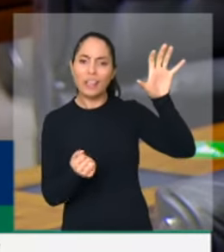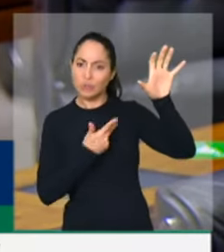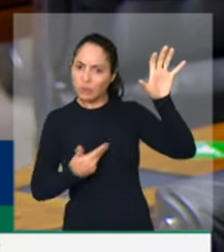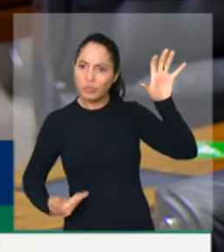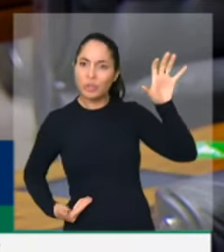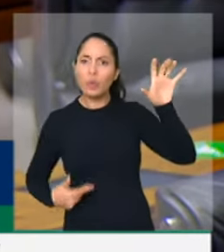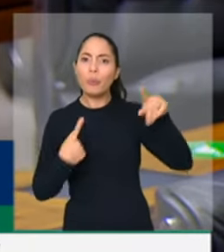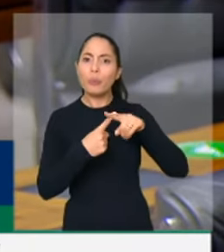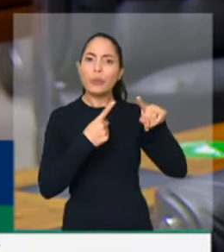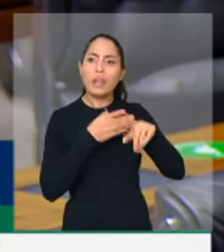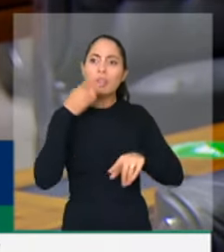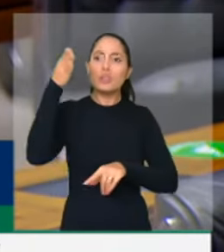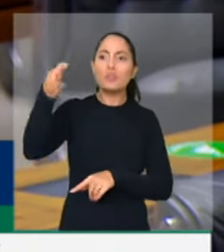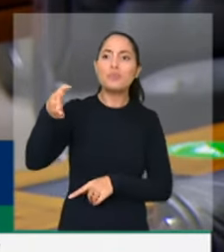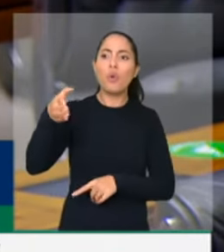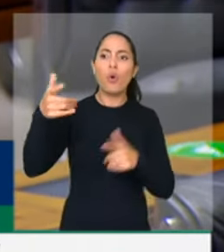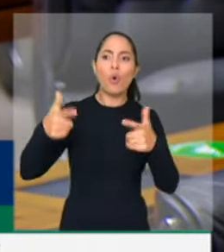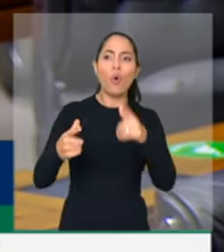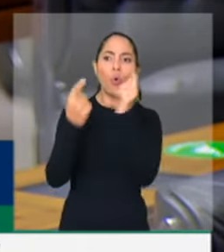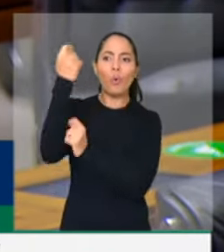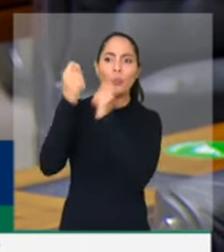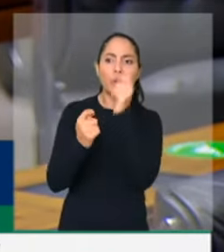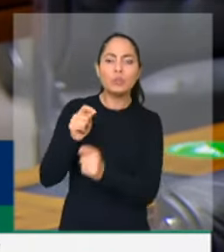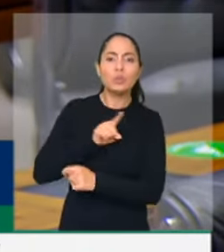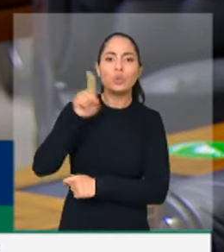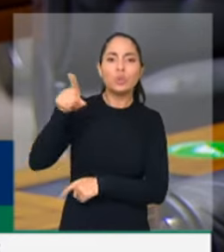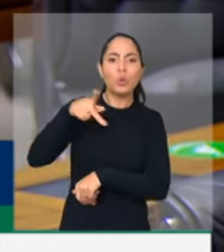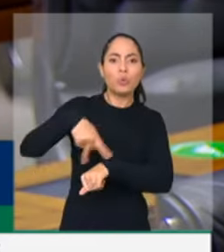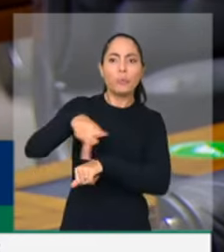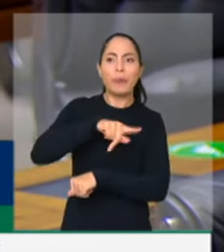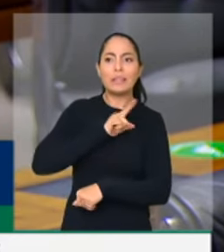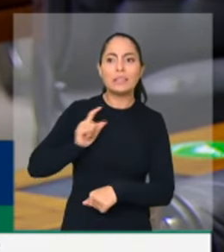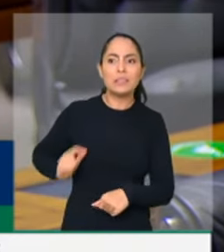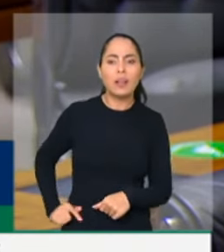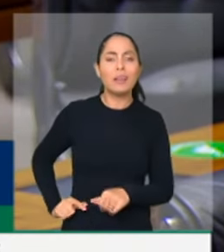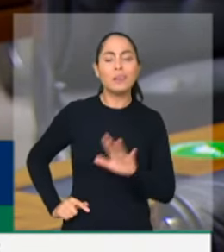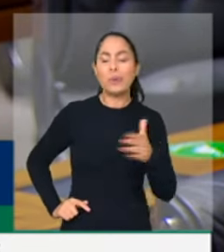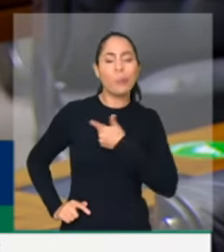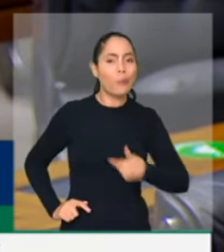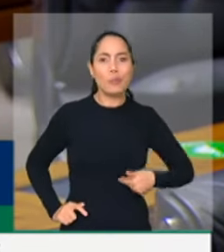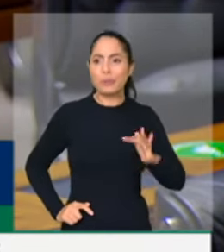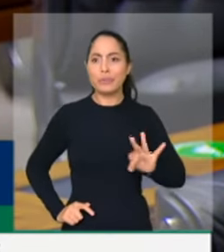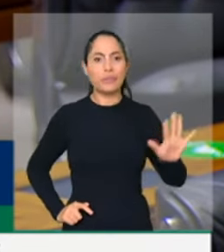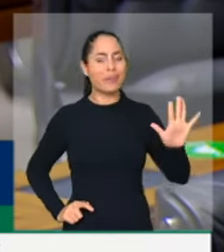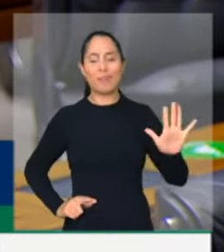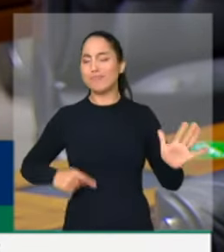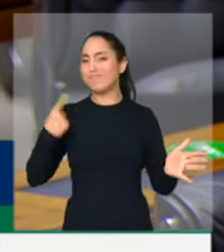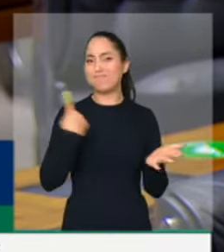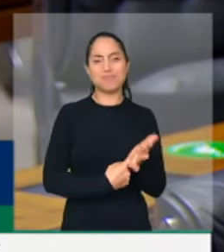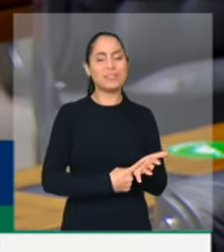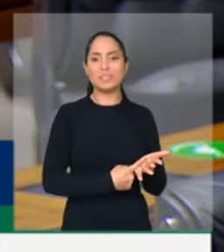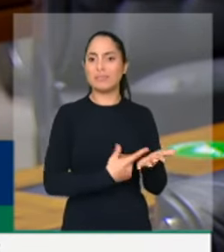VACINAS QUE NÃO TINHAM SIDO EFETIVADAS PELO GOVERNO FEDERAL, ENTÃO NÓS TERMOS NESSA CASA, SOB A VOSSA PRESIDÊNCIA UM COMITÊ... QUE DE FATO NESSES PRÓXIMOS